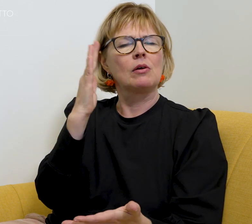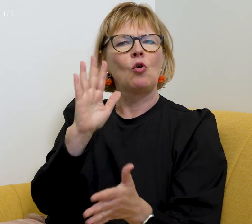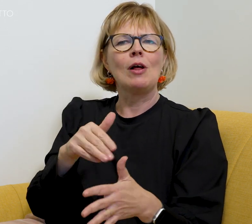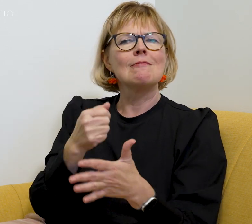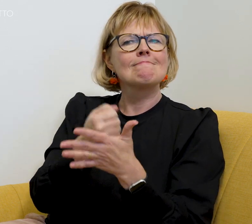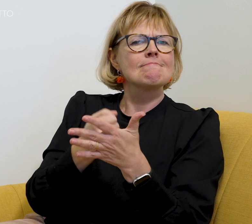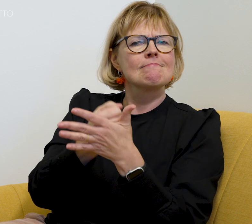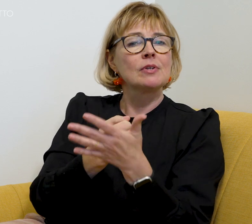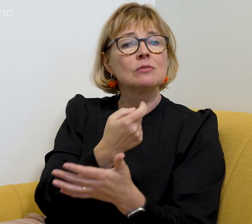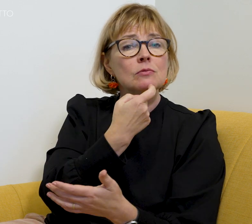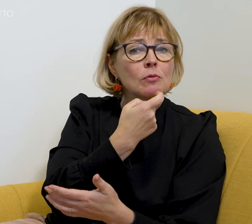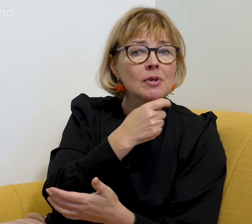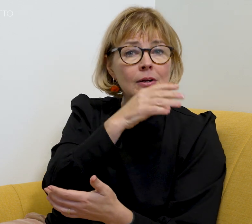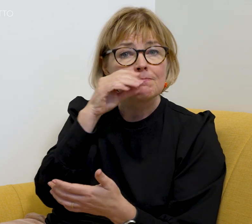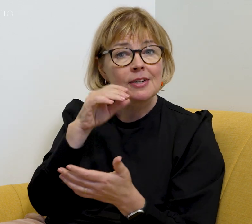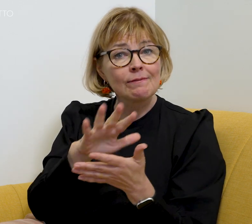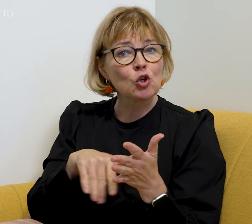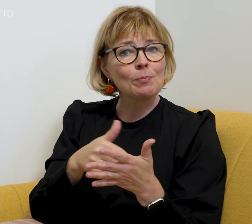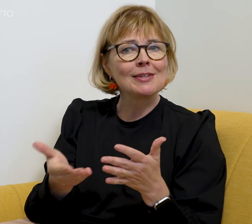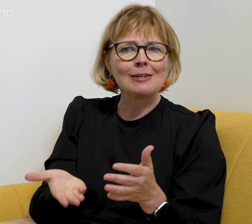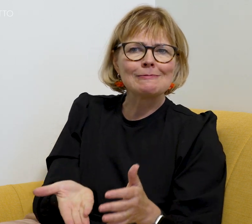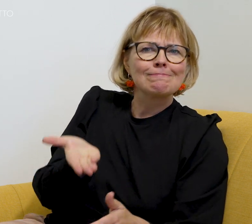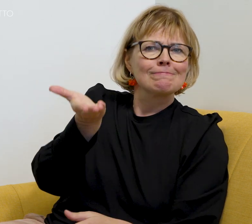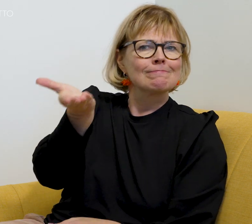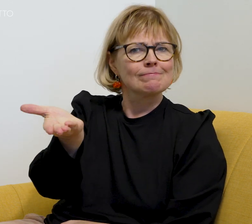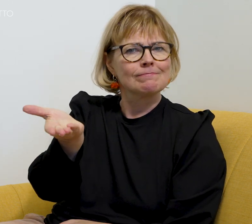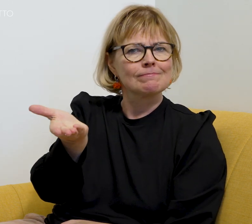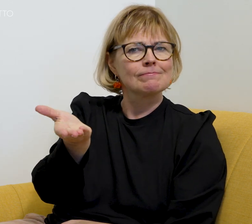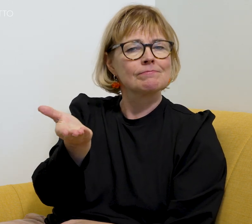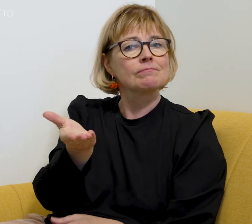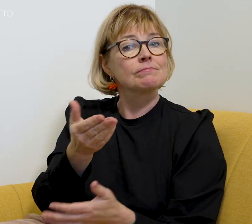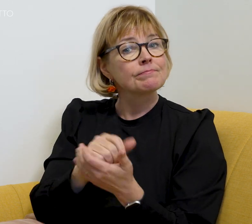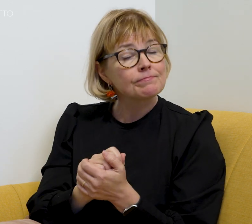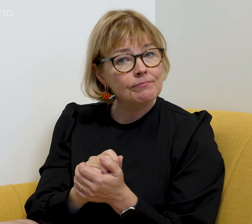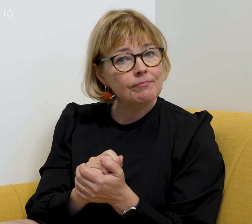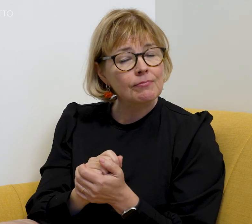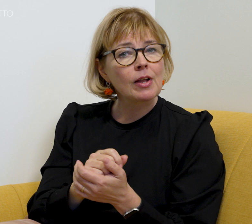nostanut viittomakieliä näkyville ja edistänyt näin Suomen viittomakielten asemaa kuluvan vuoden aikana.